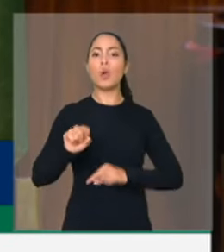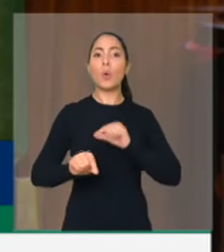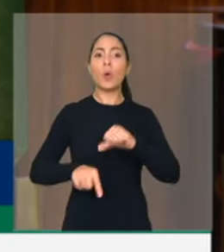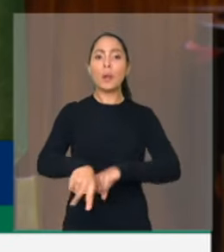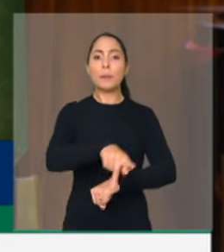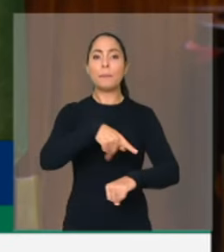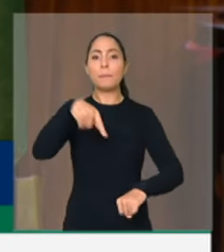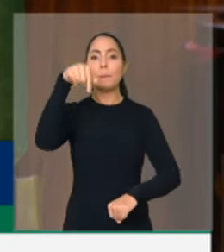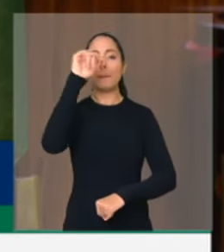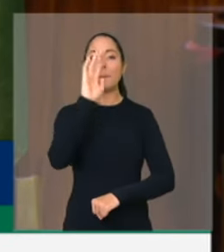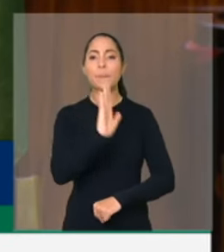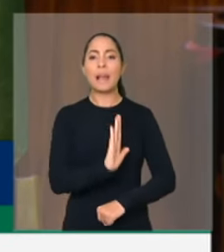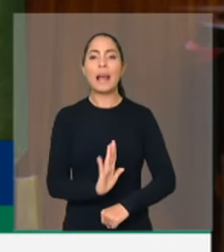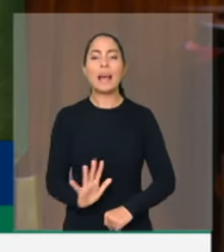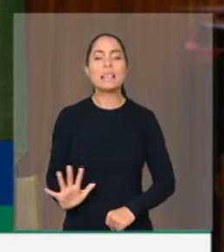NAS ÚLTIMAS DÉCADAS. SUA TRAJETÓRIA PERMANECERÁVIVA